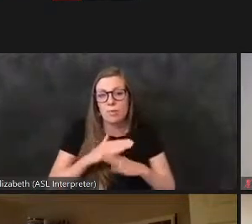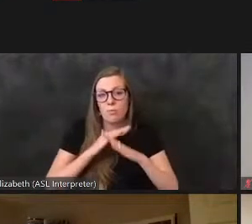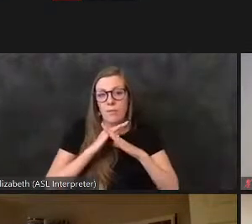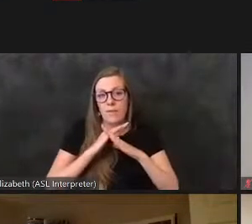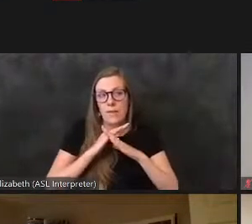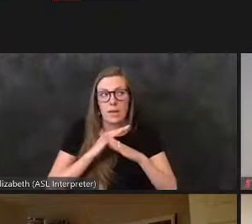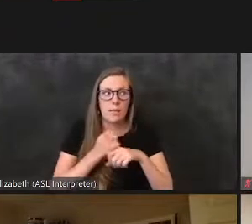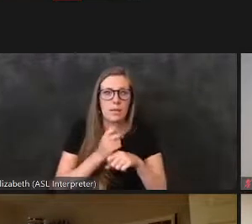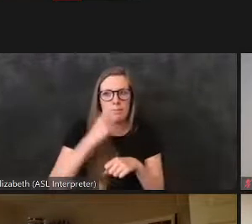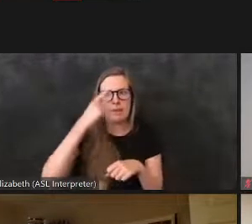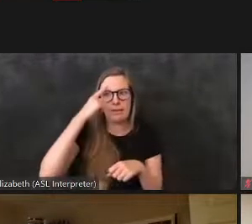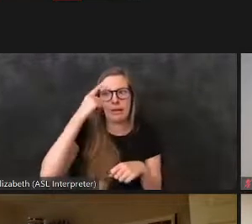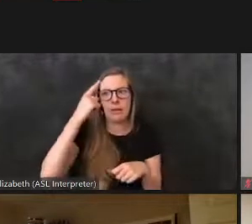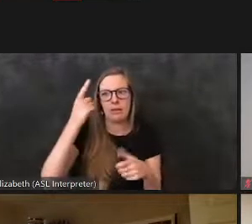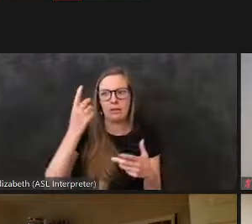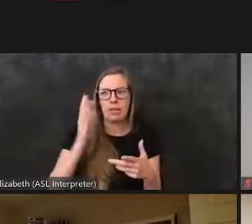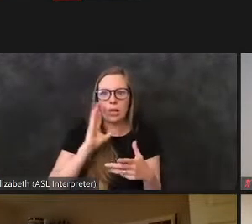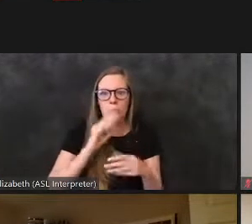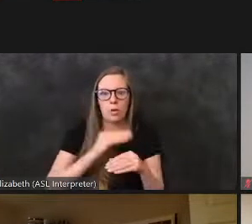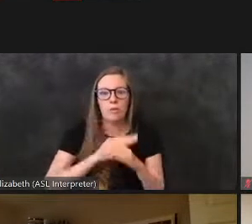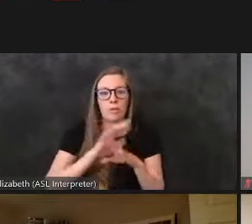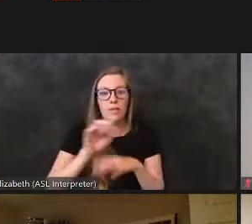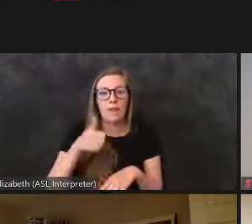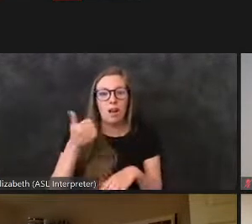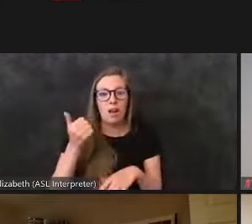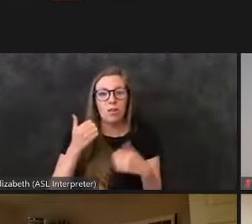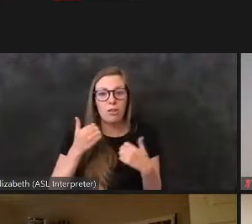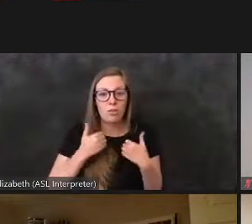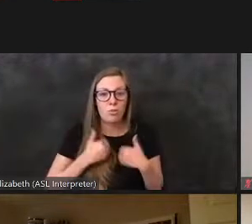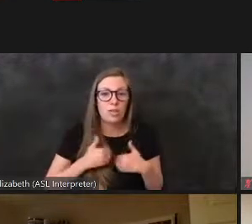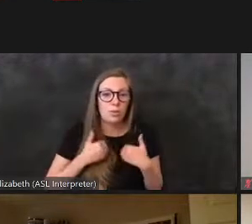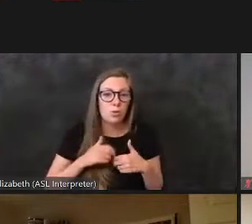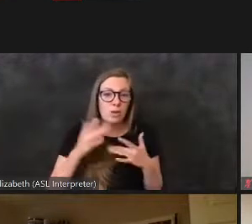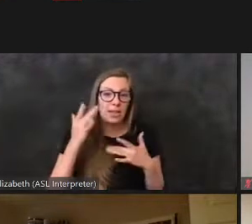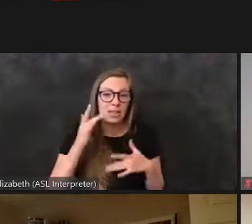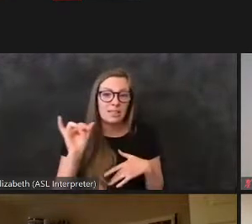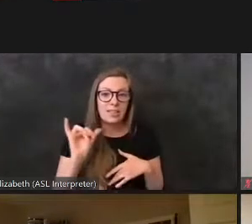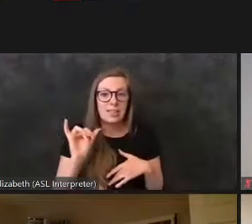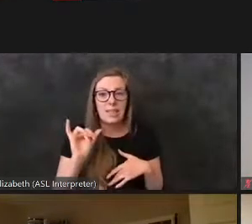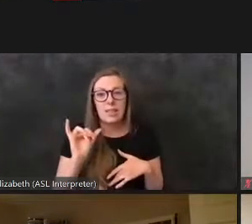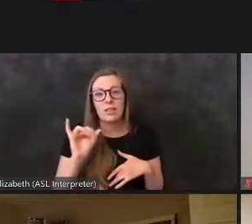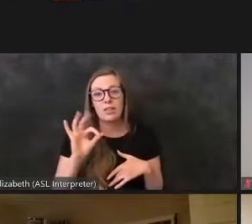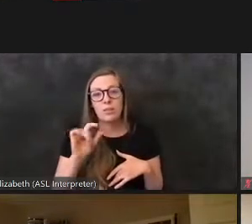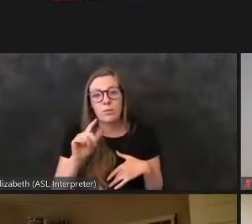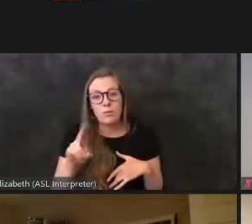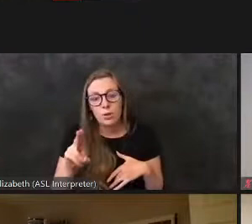máscaras prevendrá avy prevenía otro problemas de carácter respire gatorio como